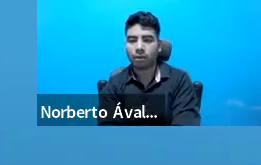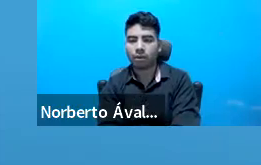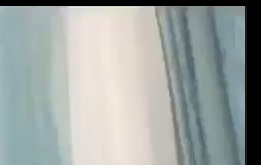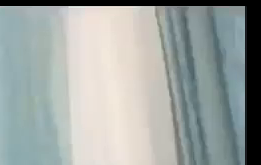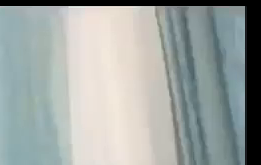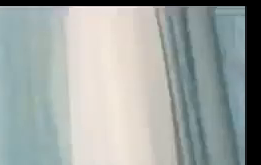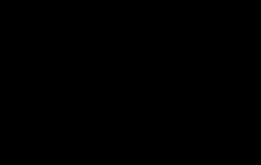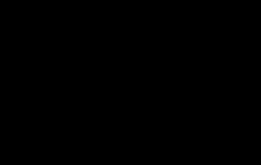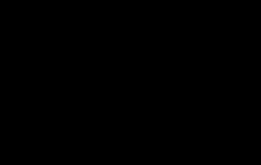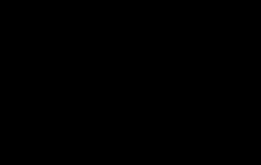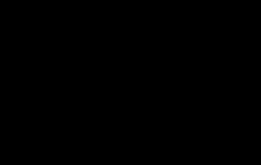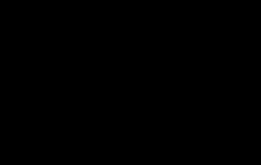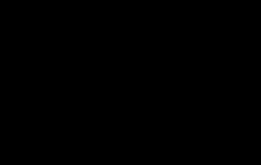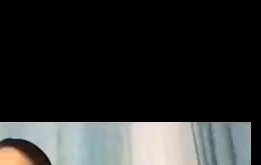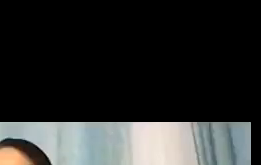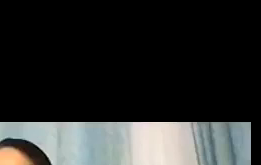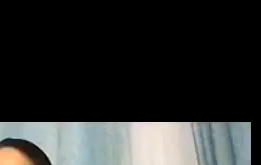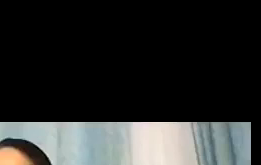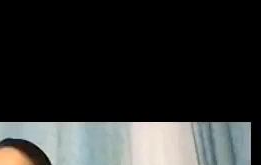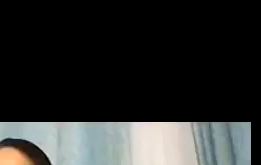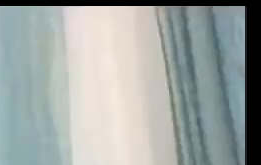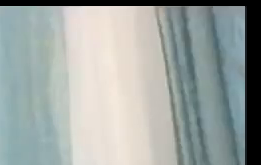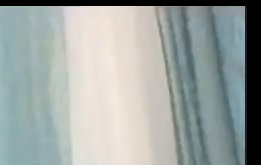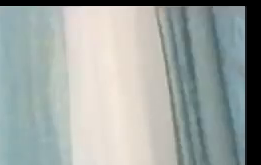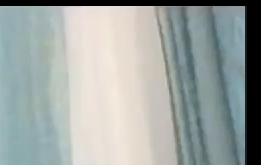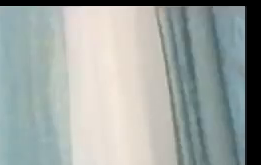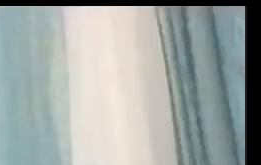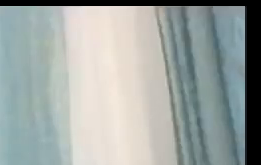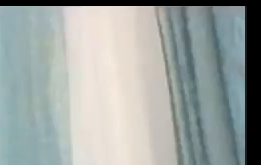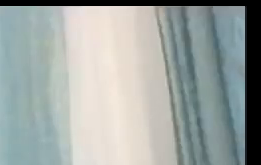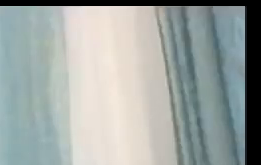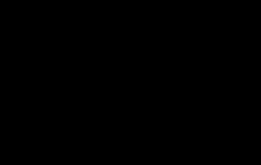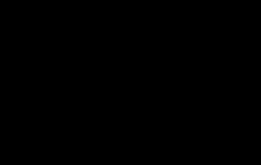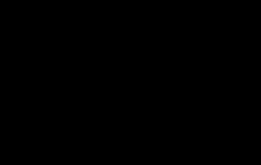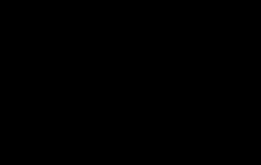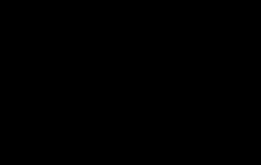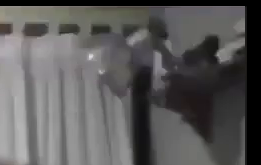es